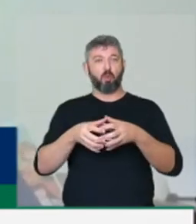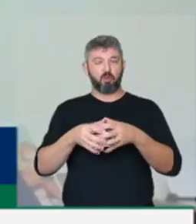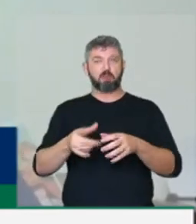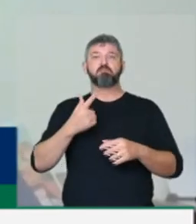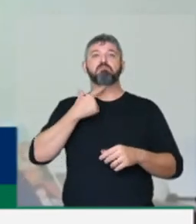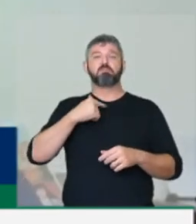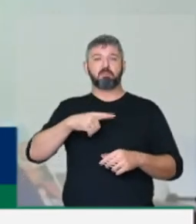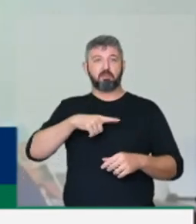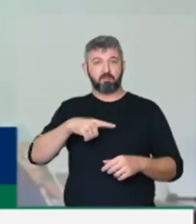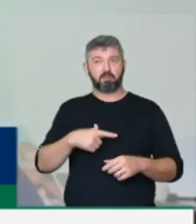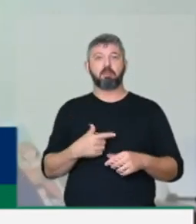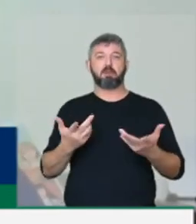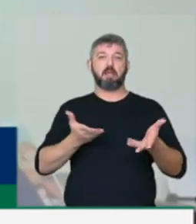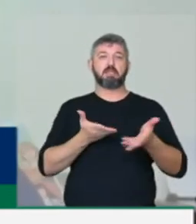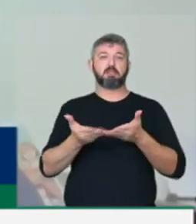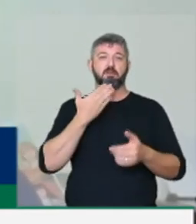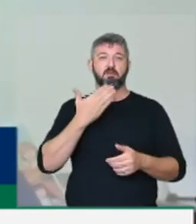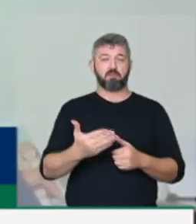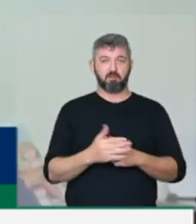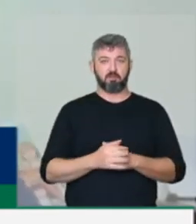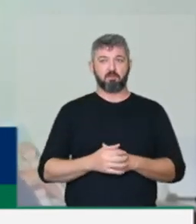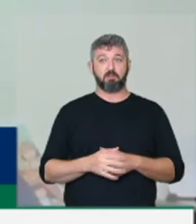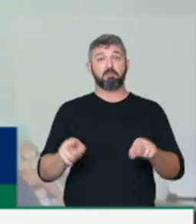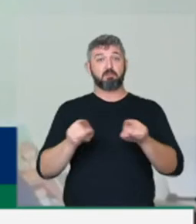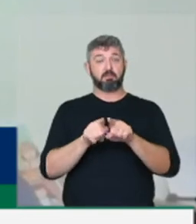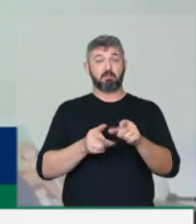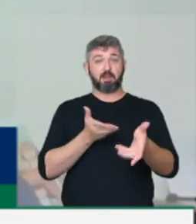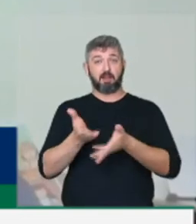COM A DISPOSIÇÃO E A SERVIÇ O. JUSTAMENTE PARA ATENDER ESSA DEMANDA DOS PROFISSIONAIS